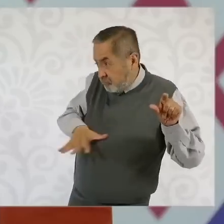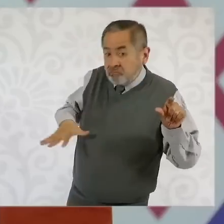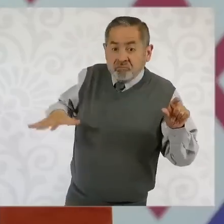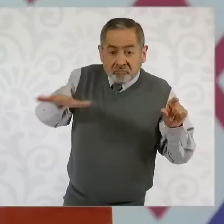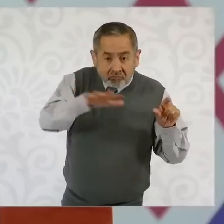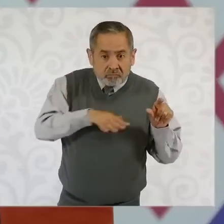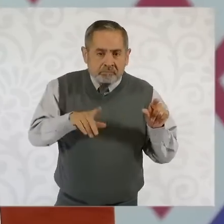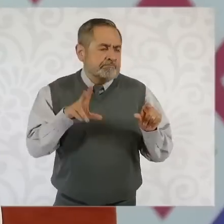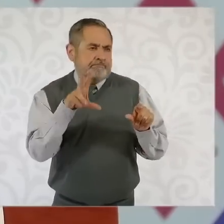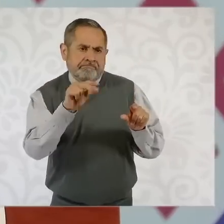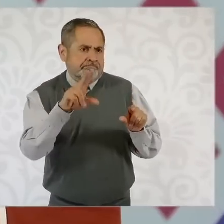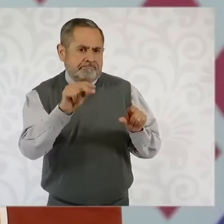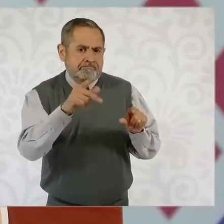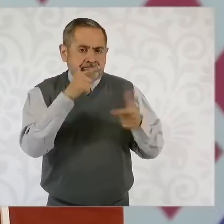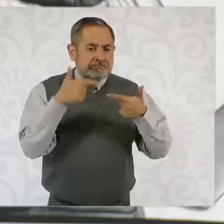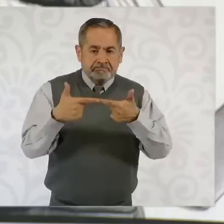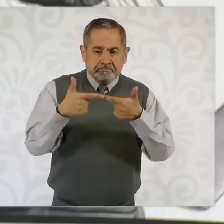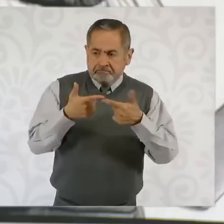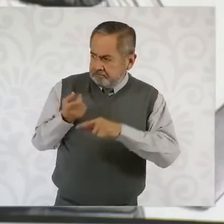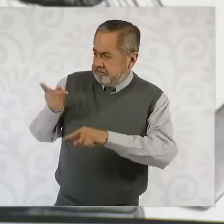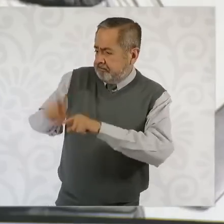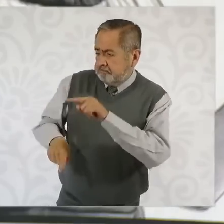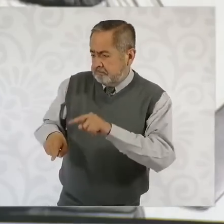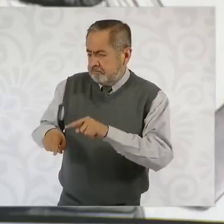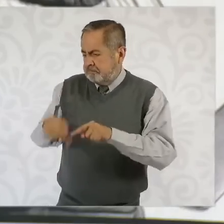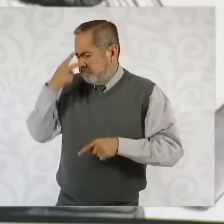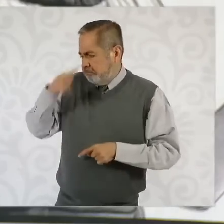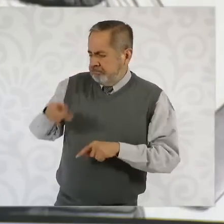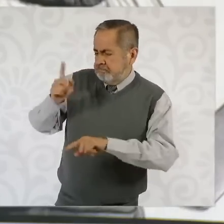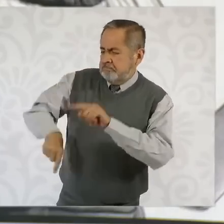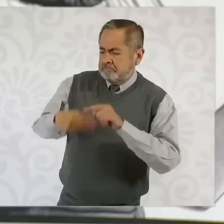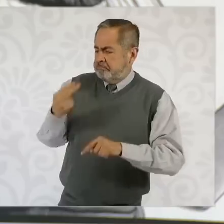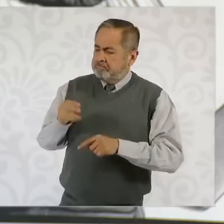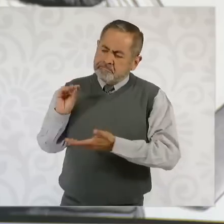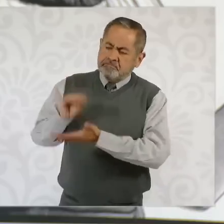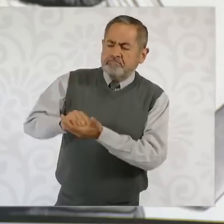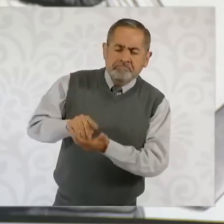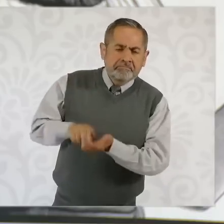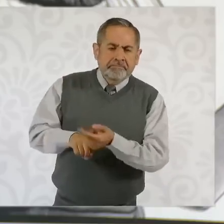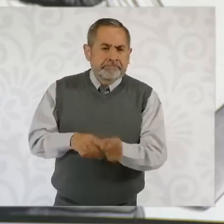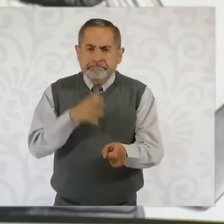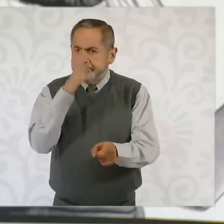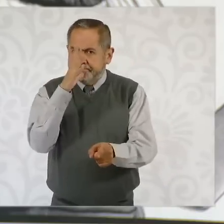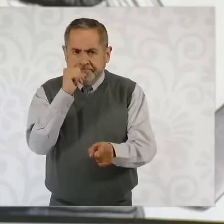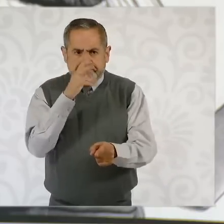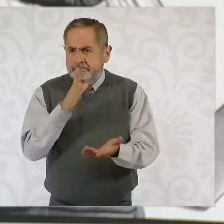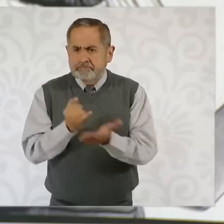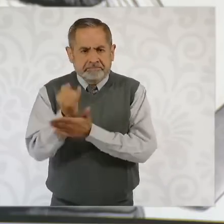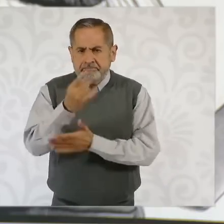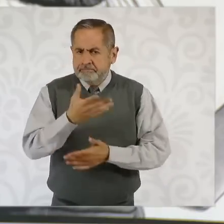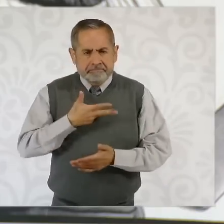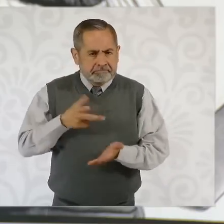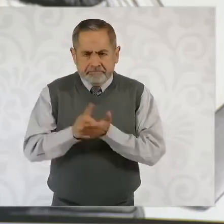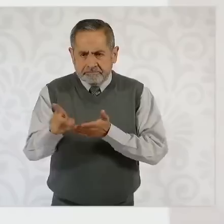plataforma continental de m no tiene ningún derecho ni la plataforma continental de cuba